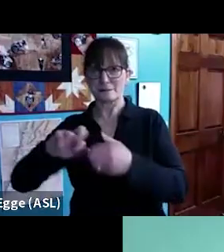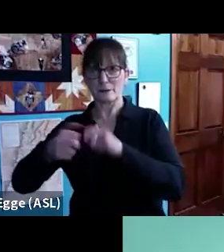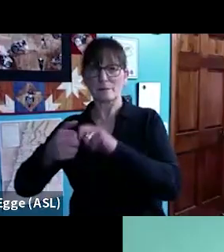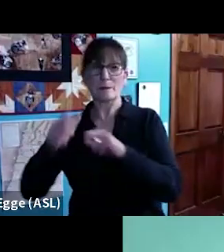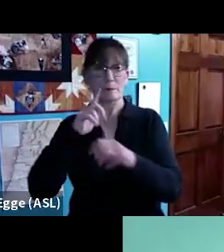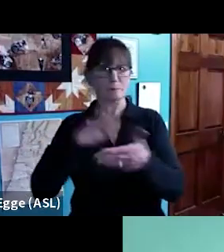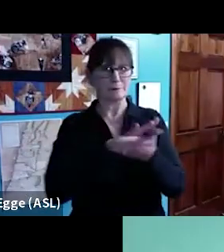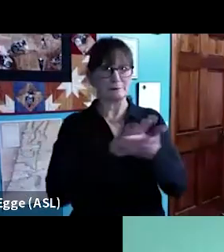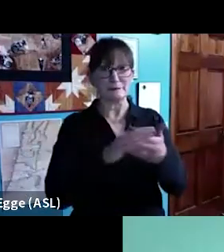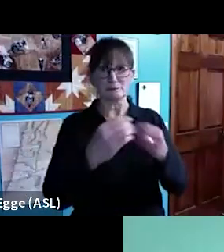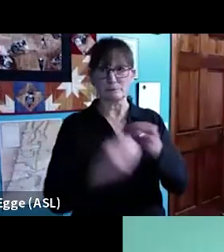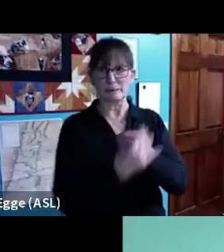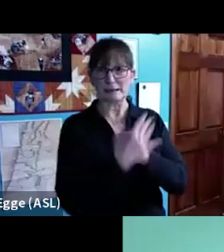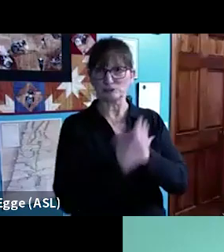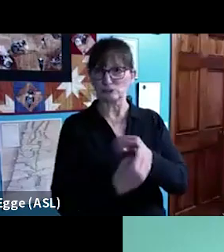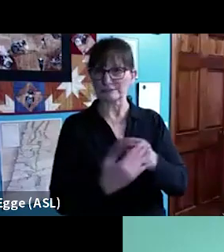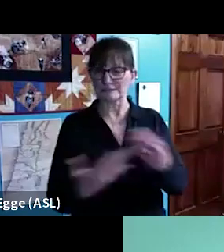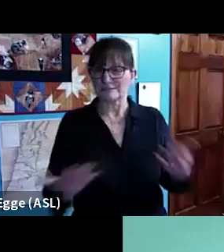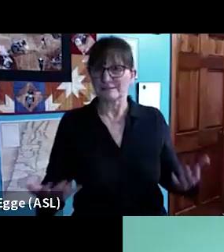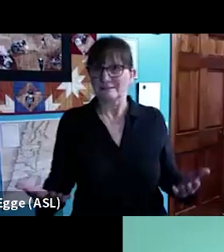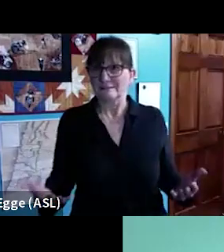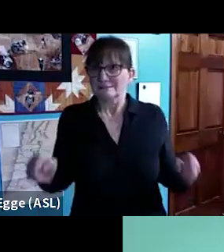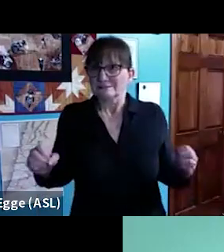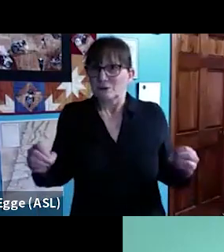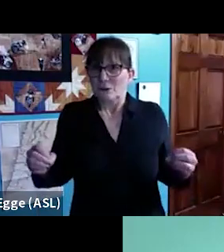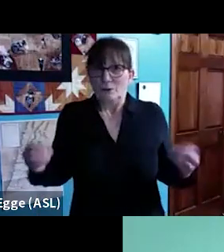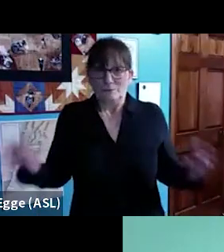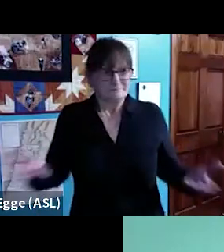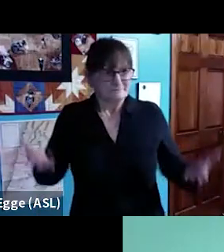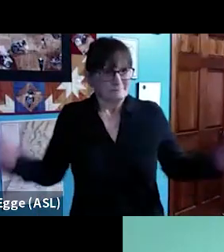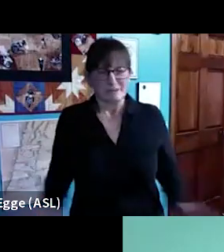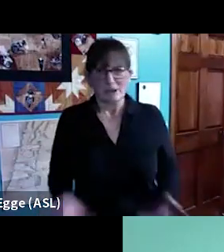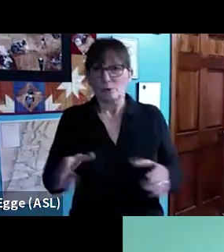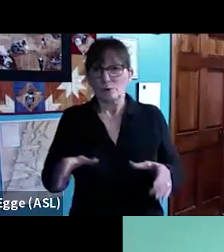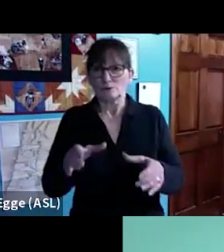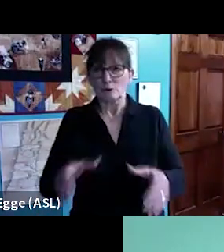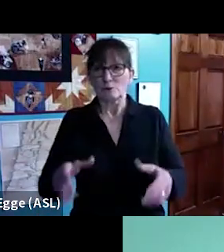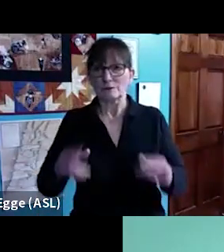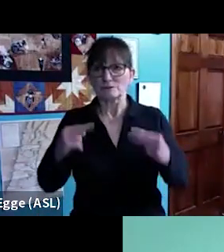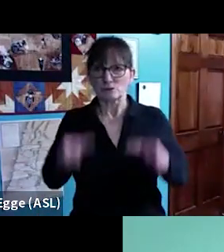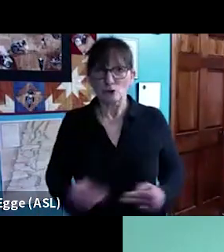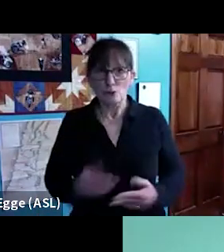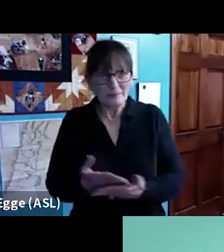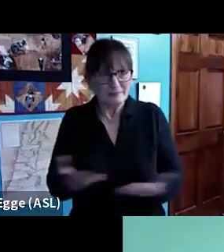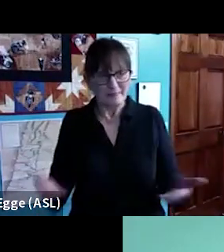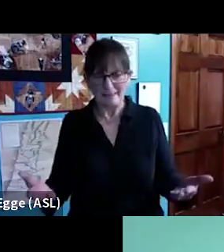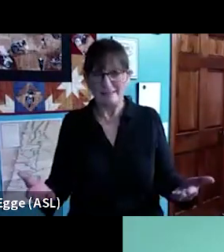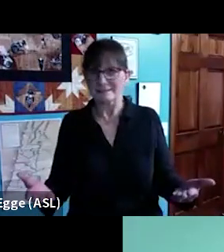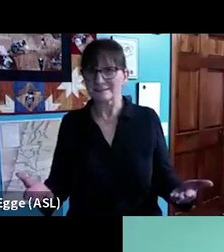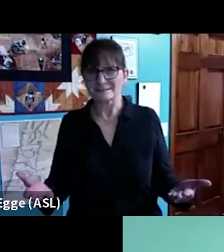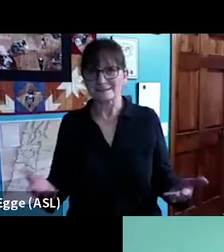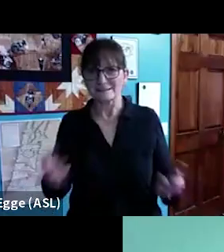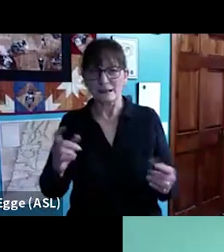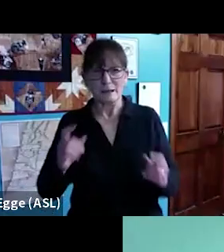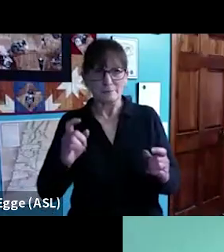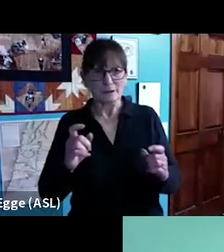O si tienes algo que el cliente necesita firmar, como un cuestionario de convulsiones, por ejemplo, hay una sección para eso.